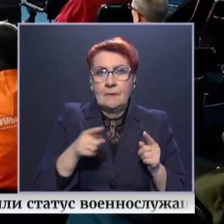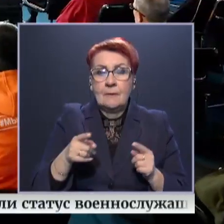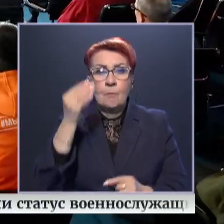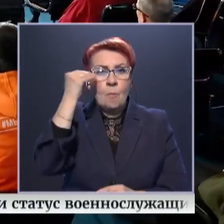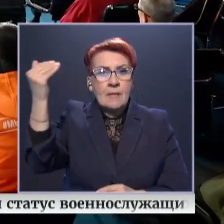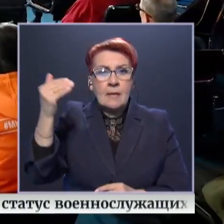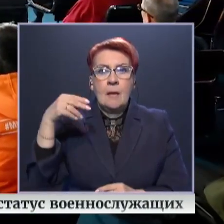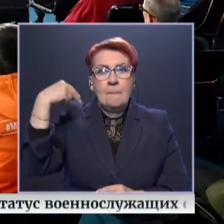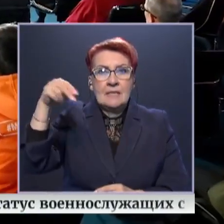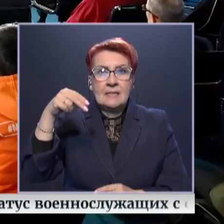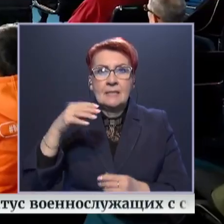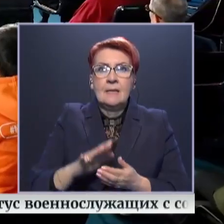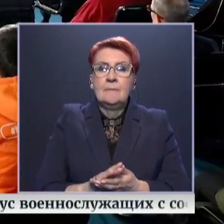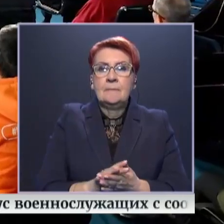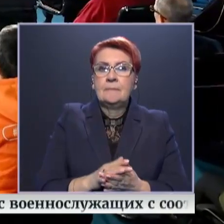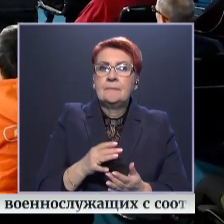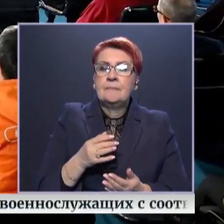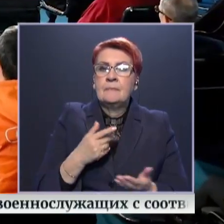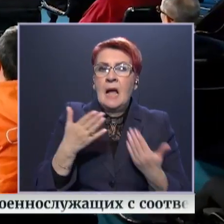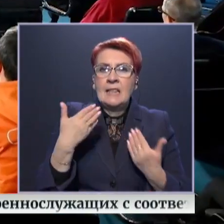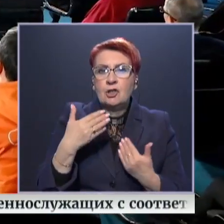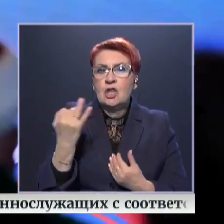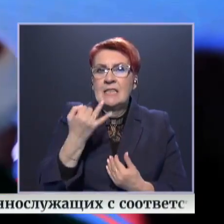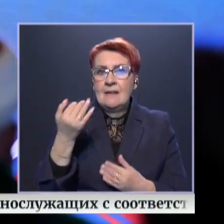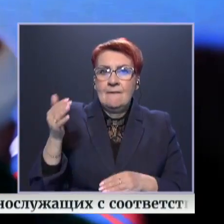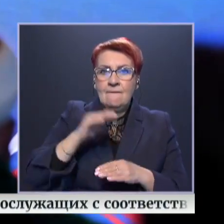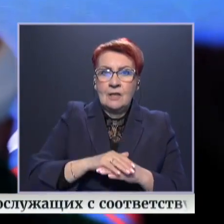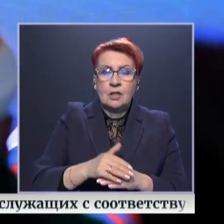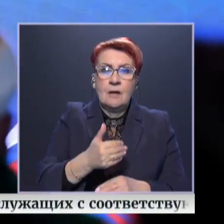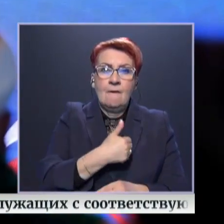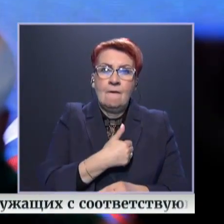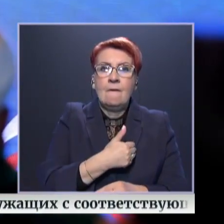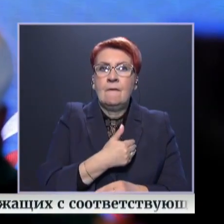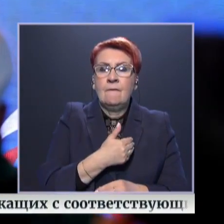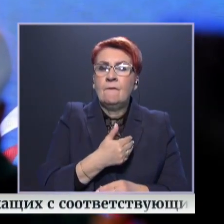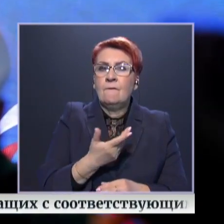намеренно извращенное отношение к историческим фактам Вольное обращение с ними коверкает сознание